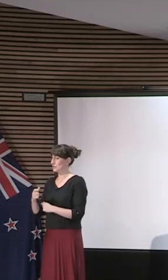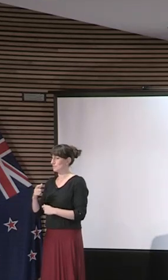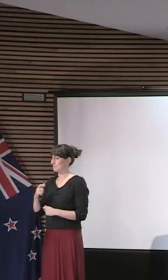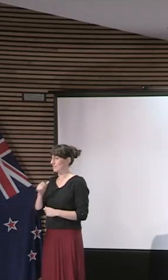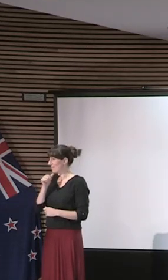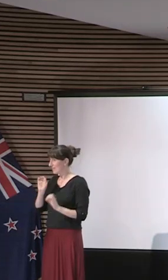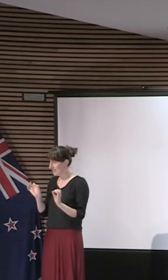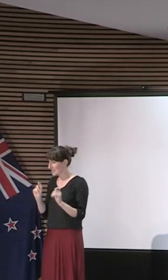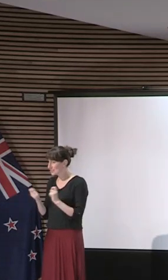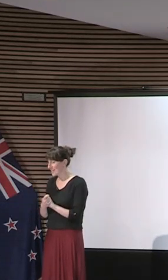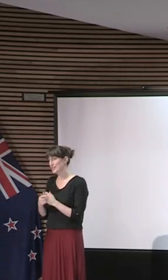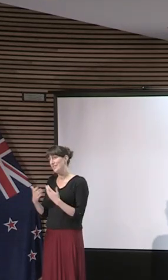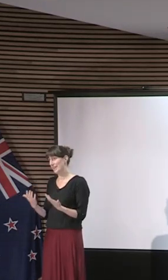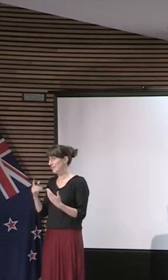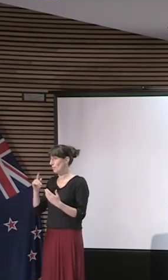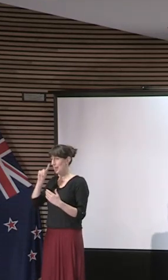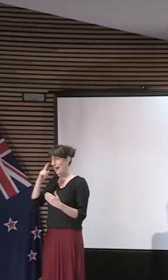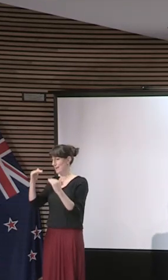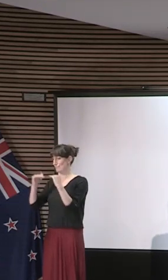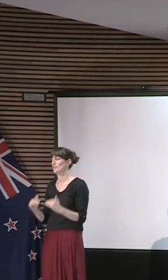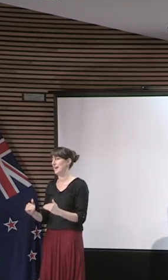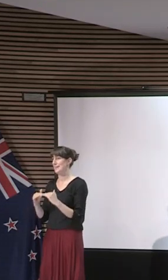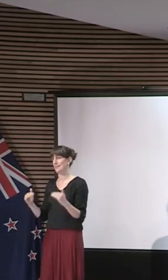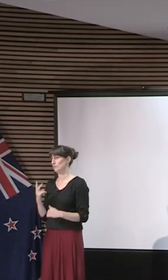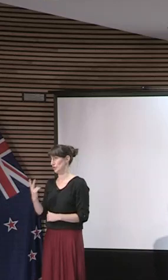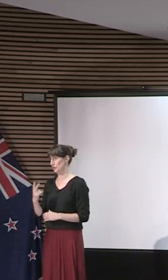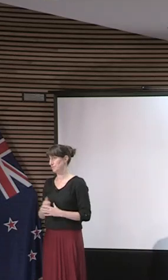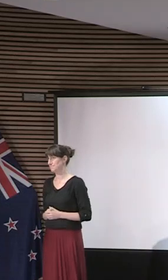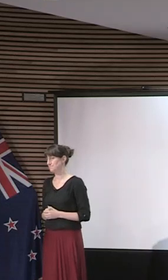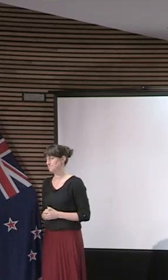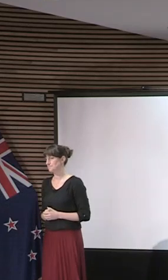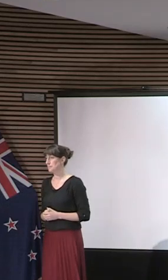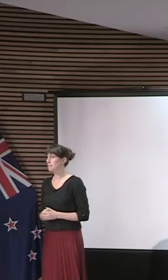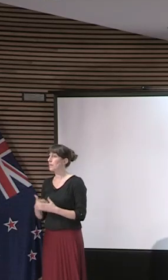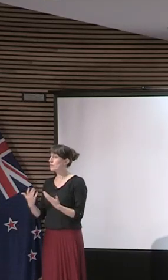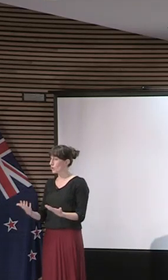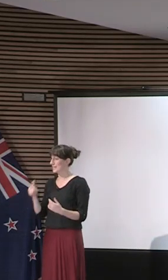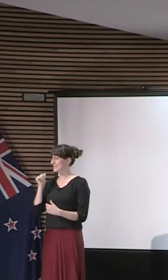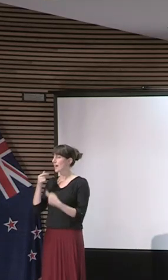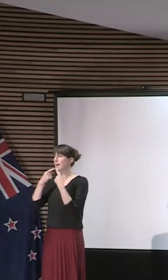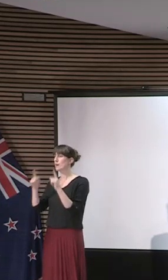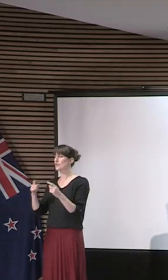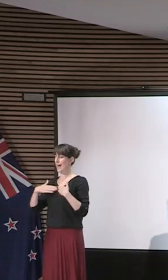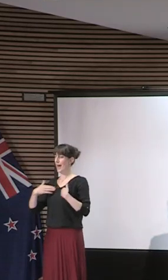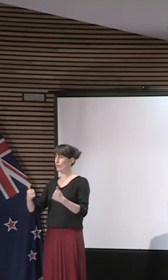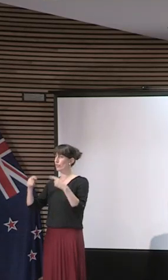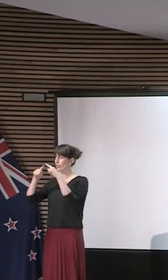ranei te pupuri i nga haerenga a